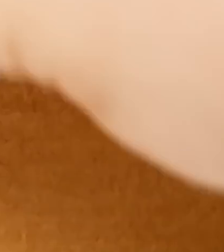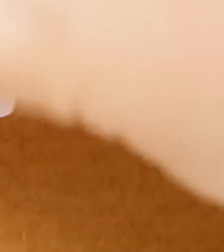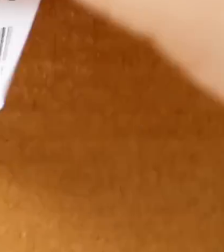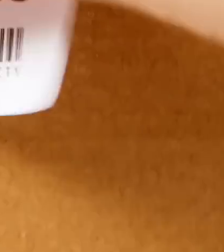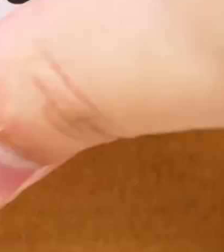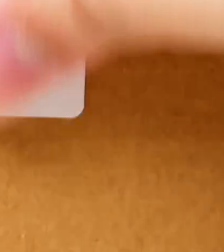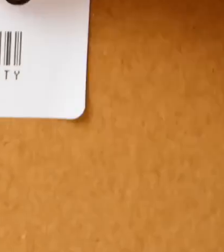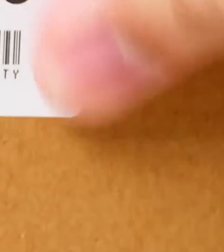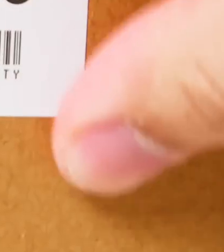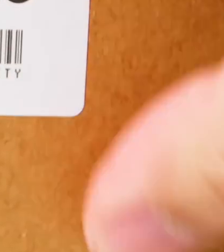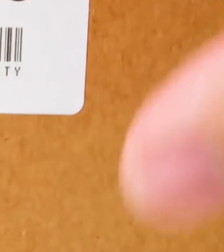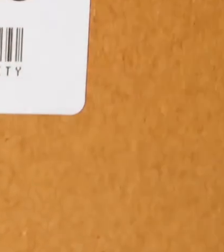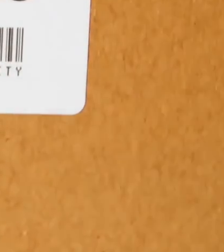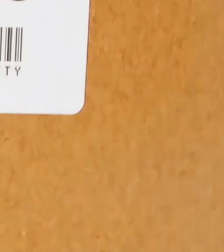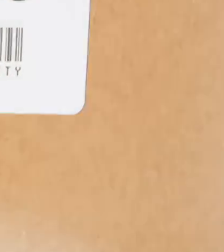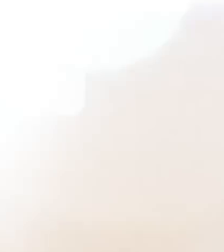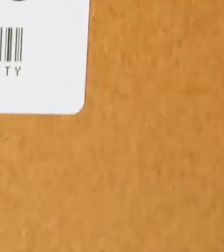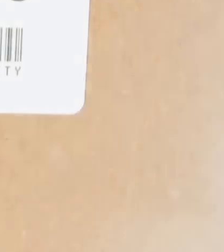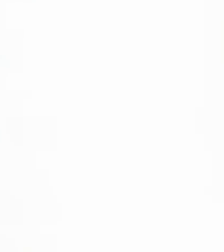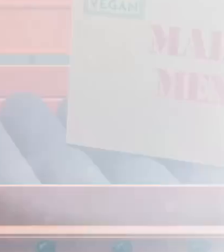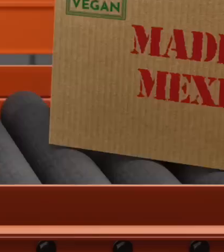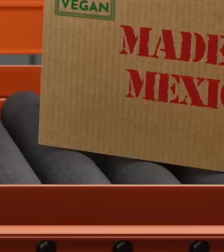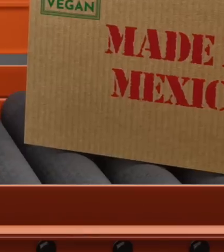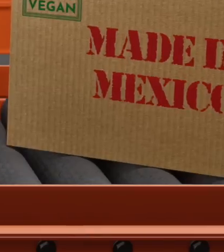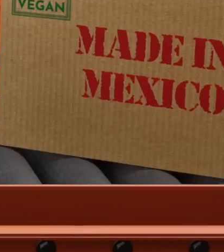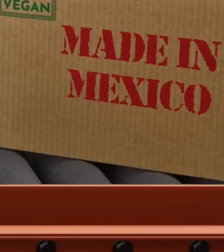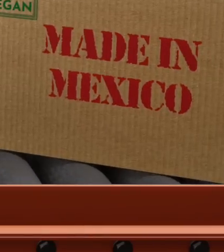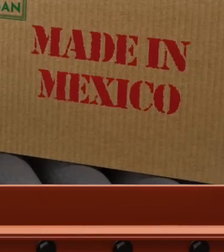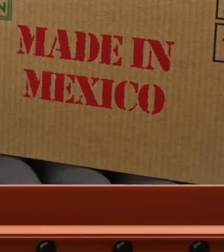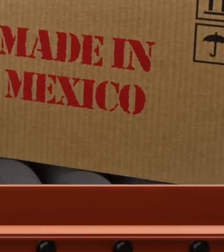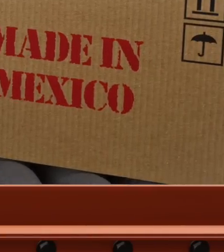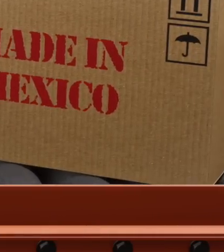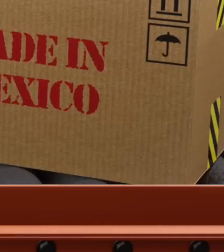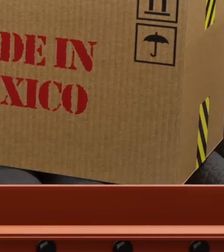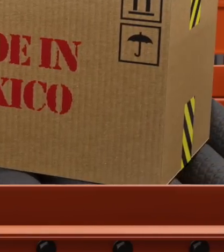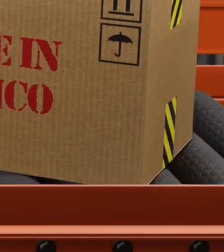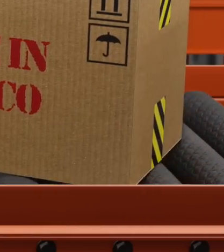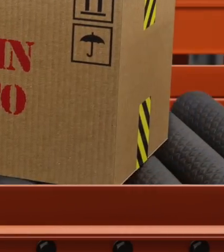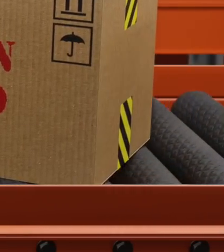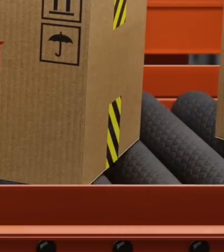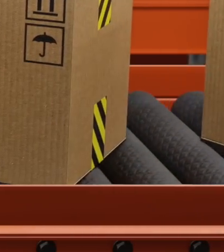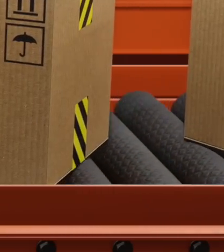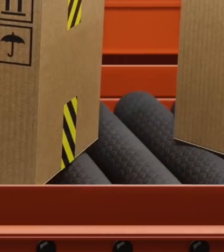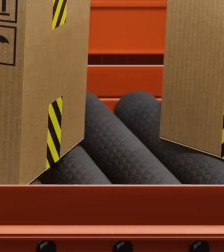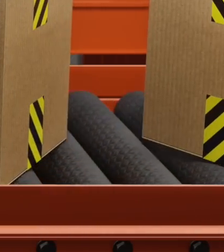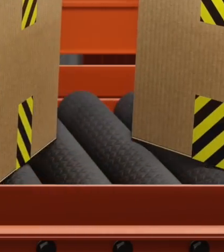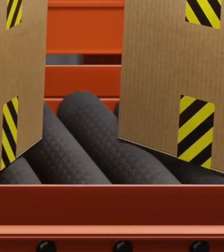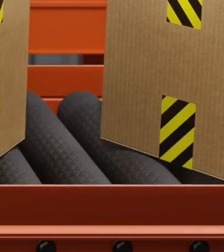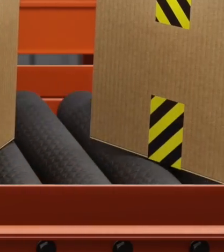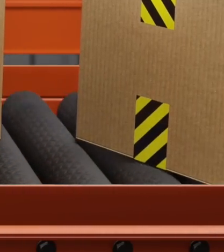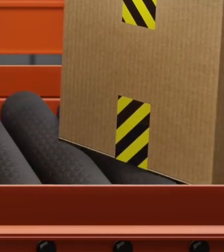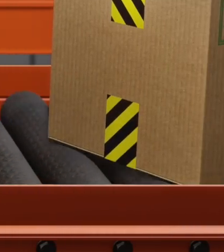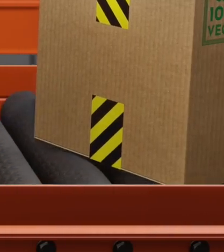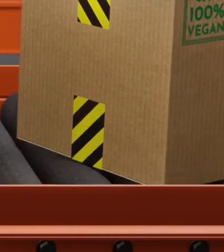tras la imposición de aranceles del 25% a sus productos a manos de Donald Trump nadie gana